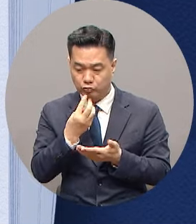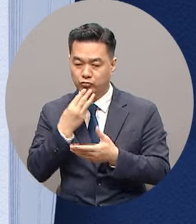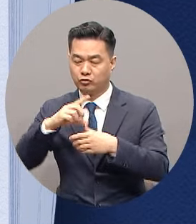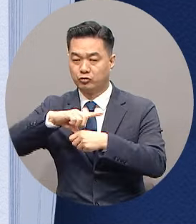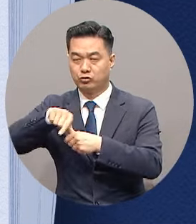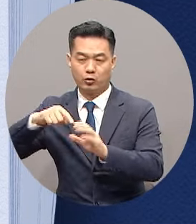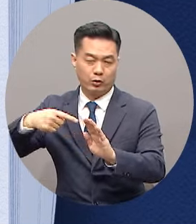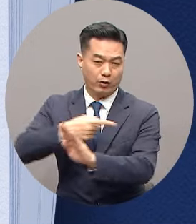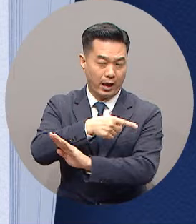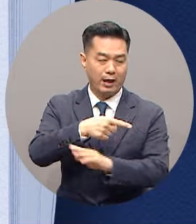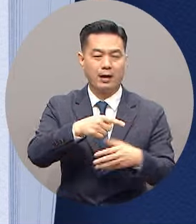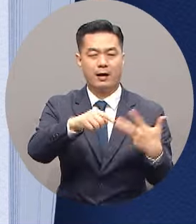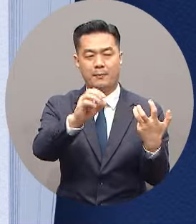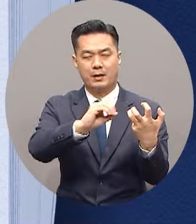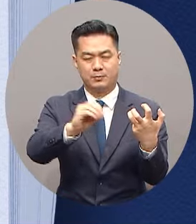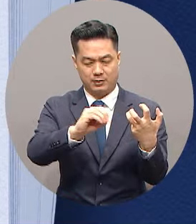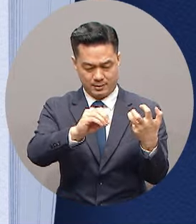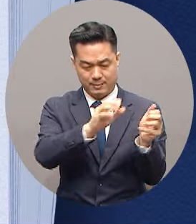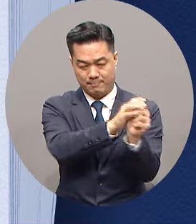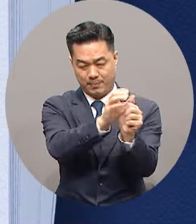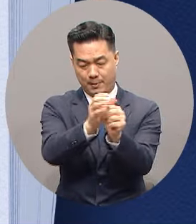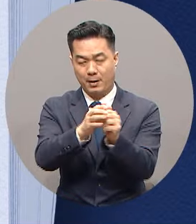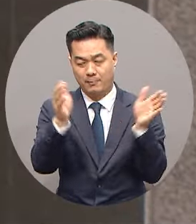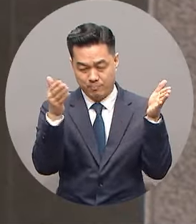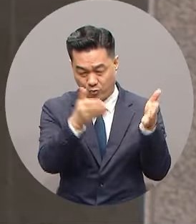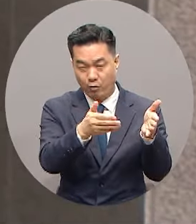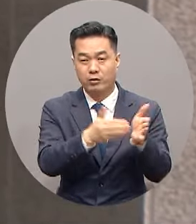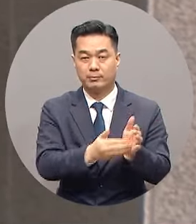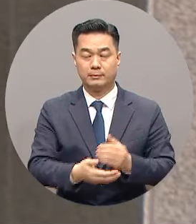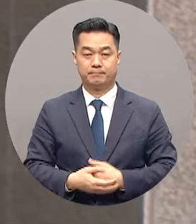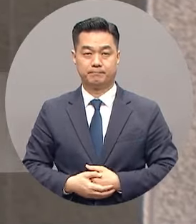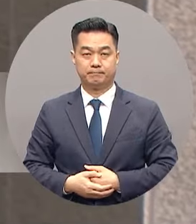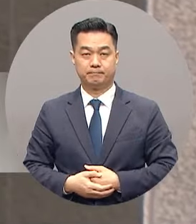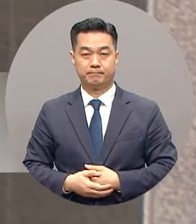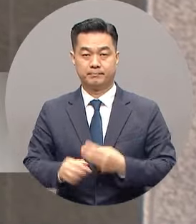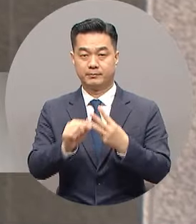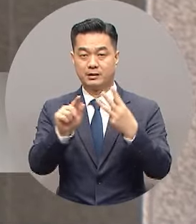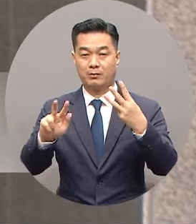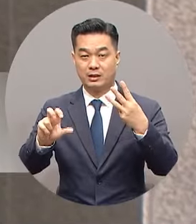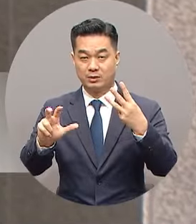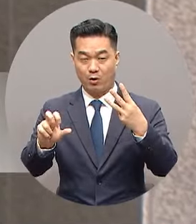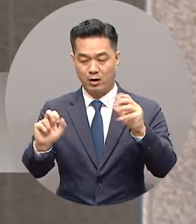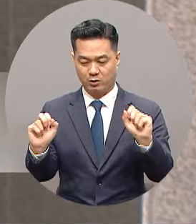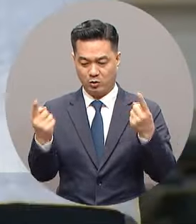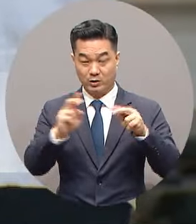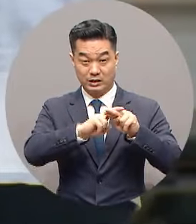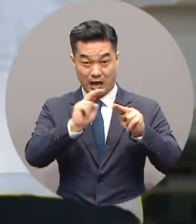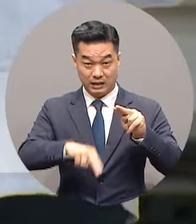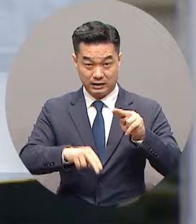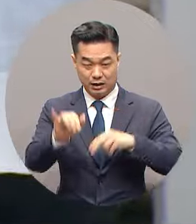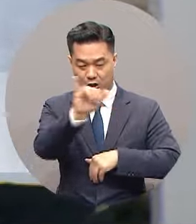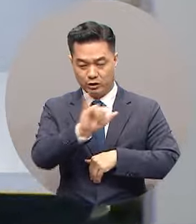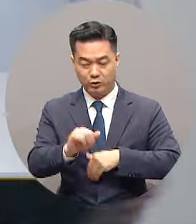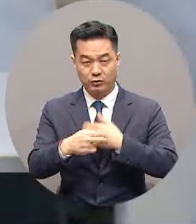배정하는데 비수도권 지역에 80%를 집중 배정할 것으로 알려졌습니다.